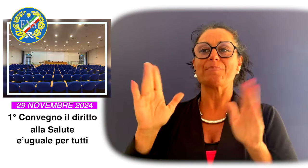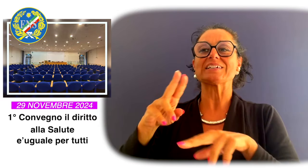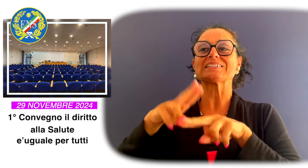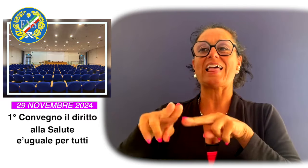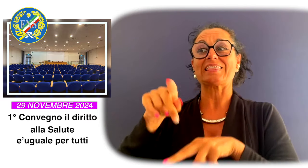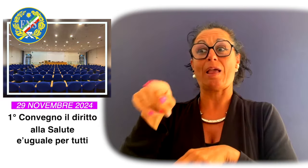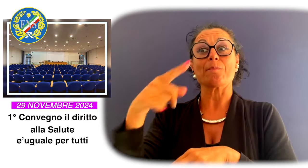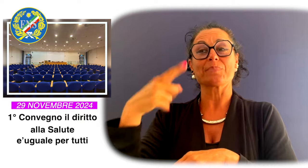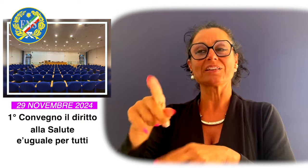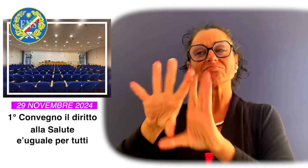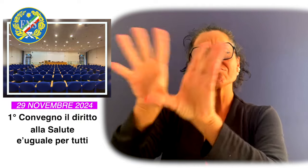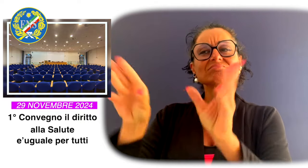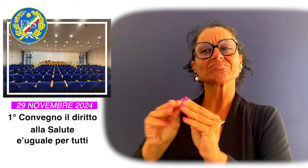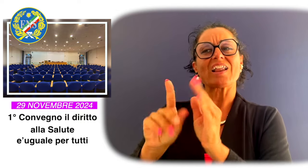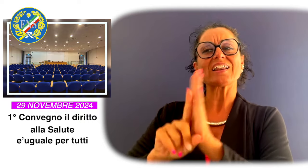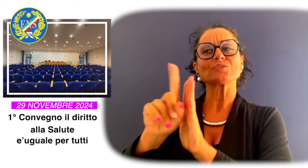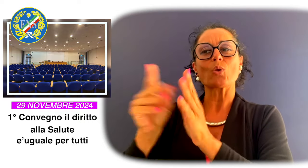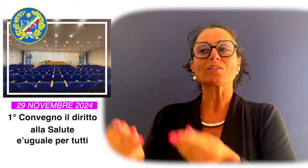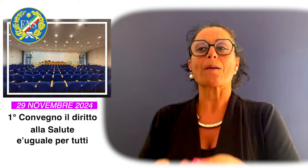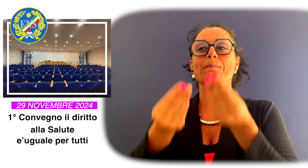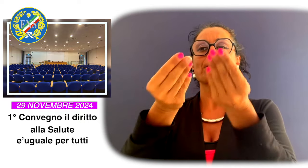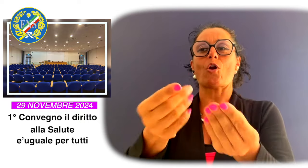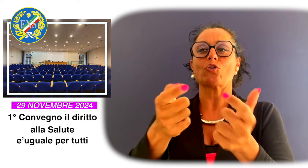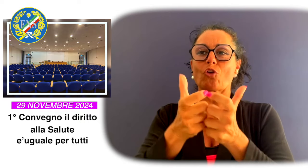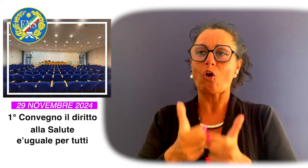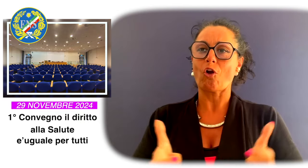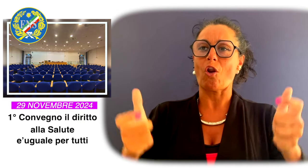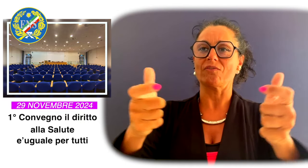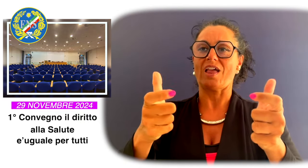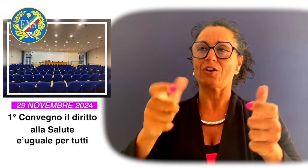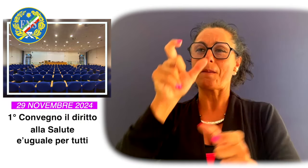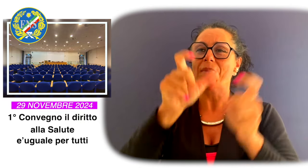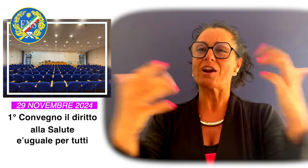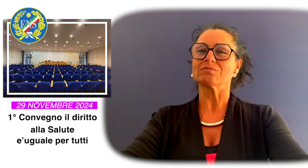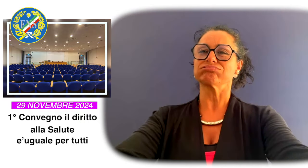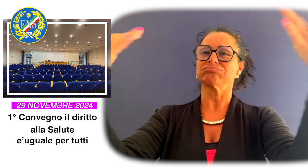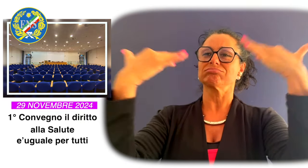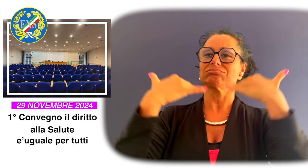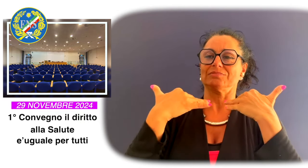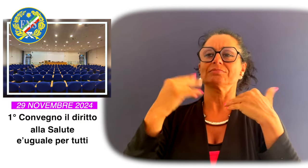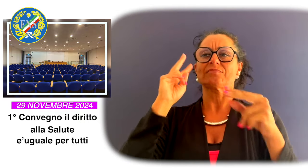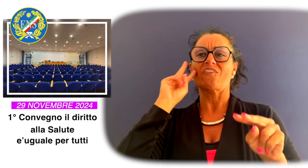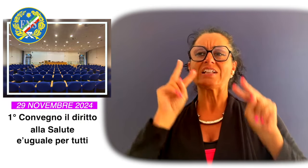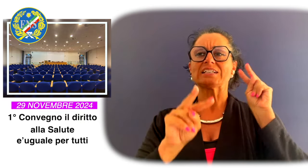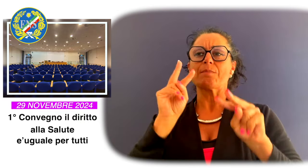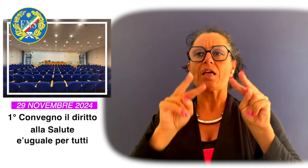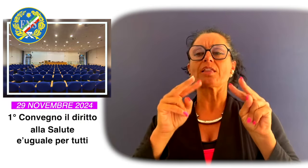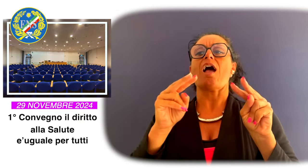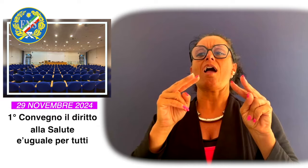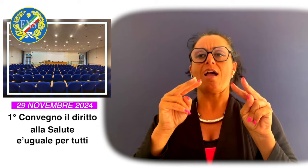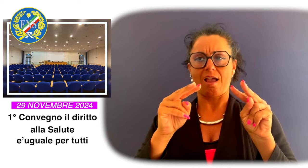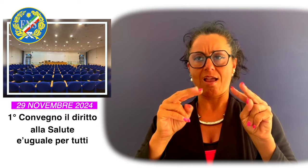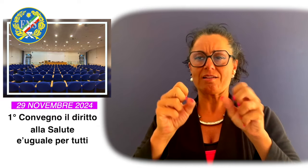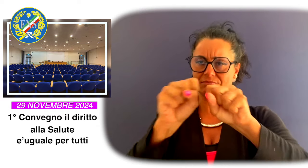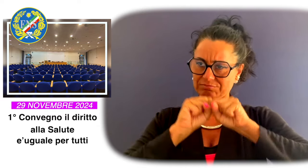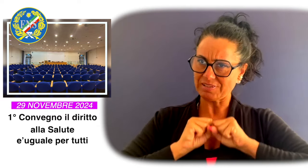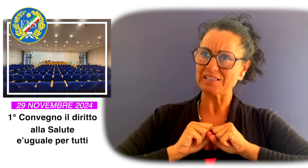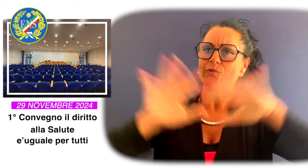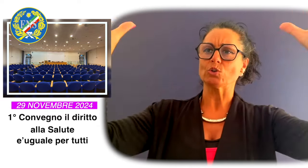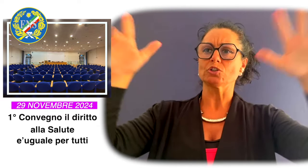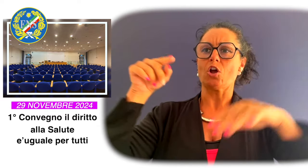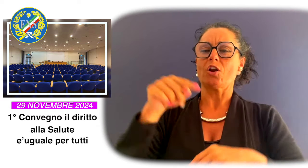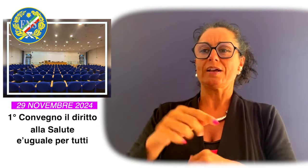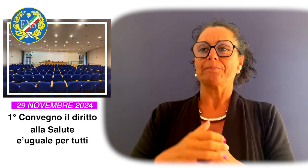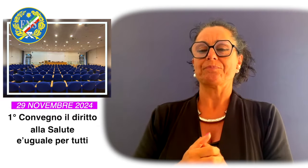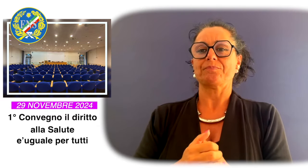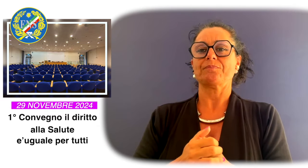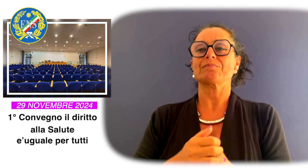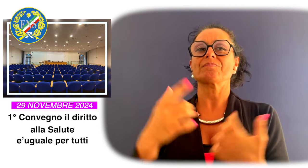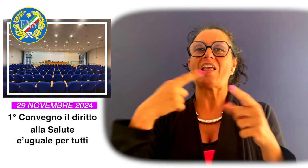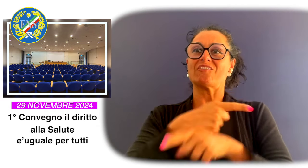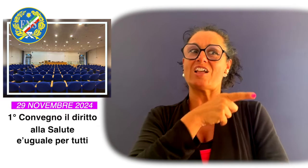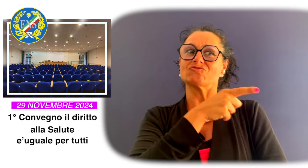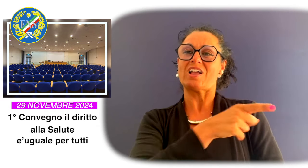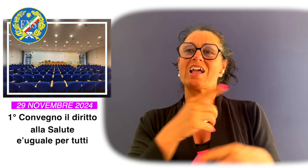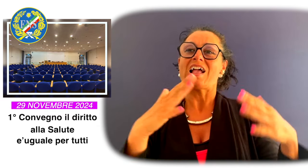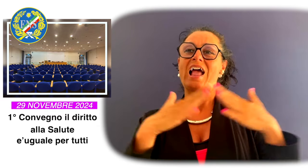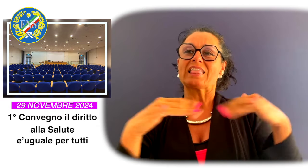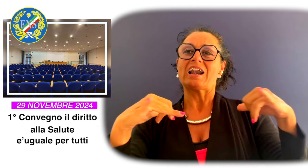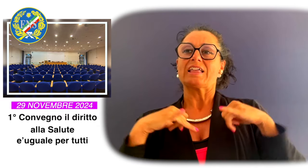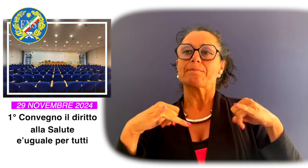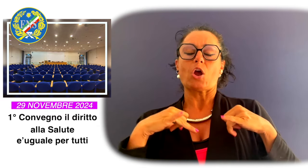avviato a settembre e anche in questo caso i dati verranno diffusi durante l’evento per una maggiore visibilità. Invece per quanto riguarda le case di risposo,